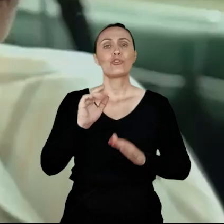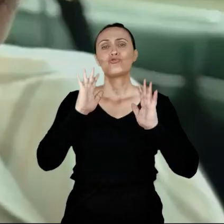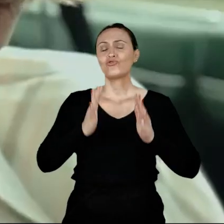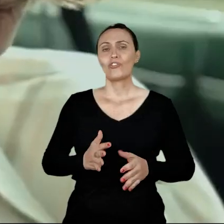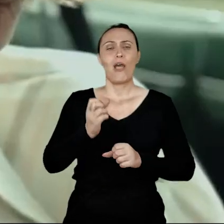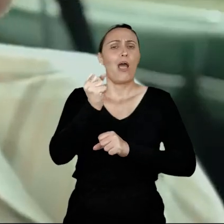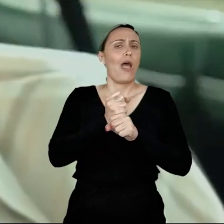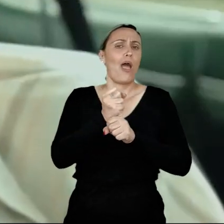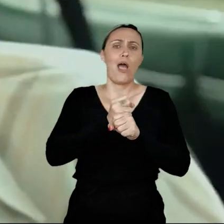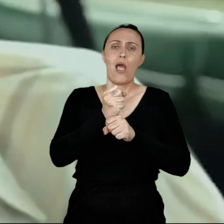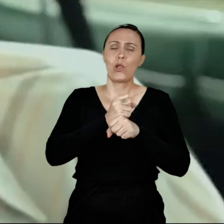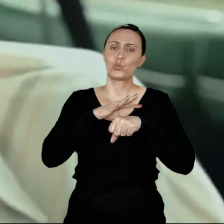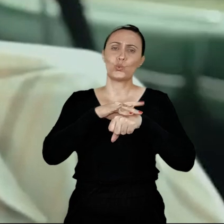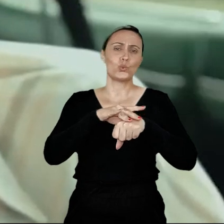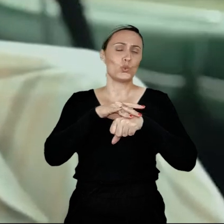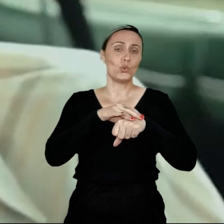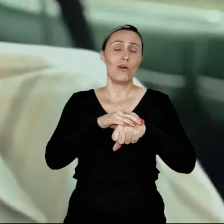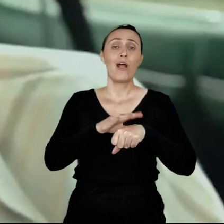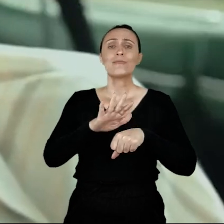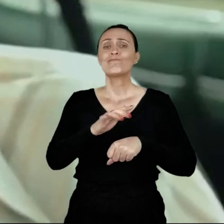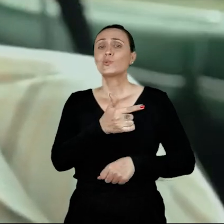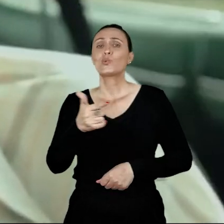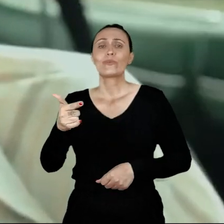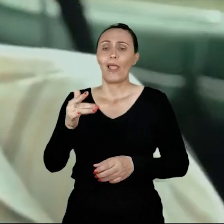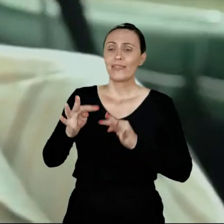e aquelas que perdem a aderência ao tratamento por diversos motivos,